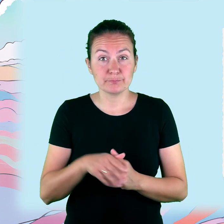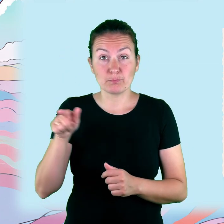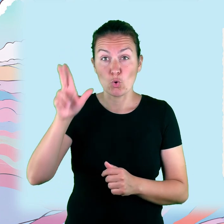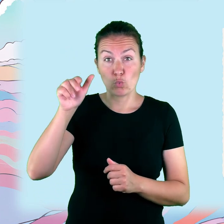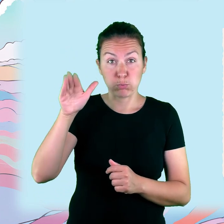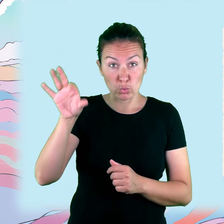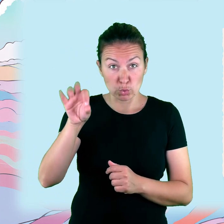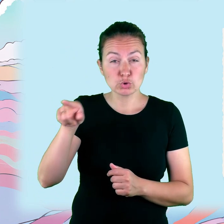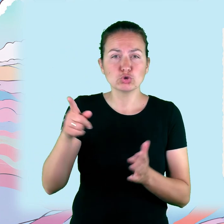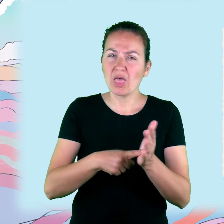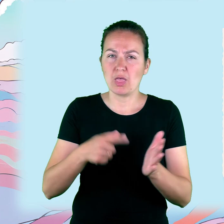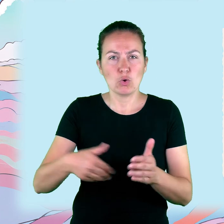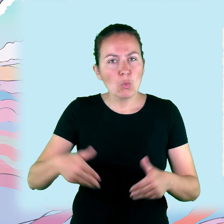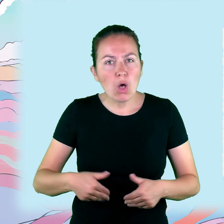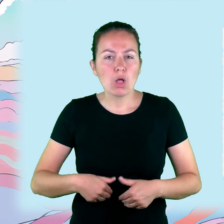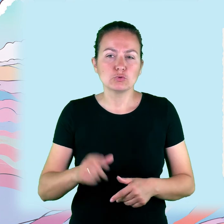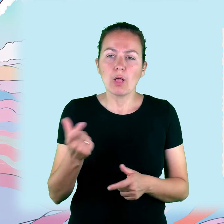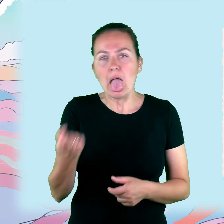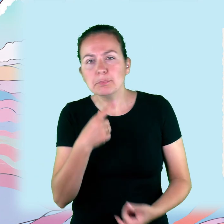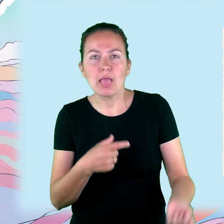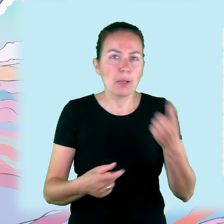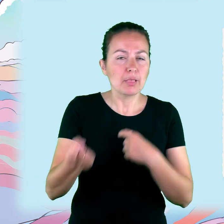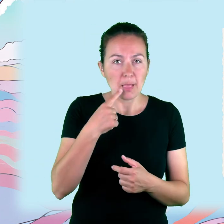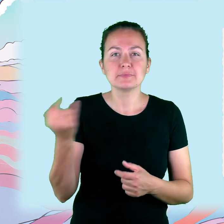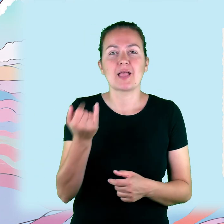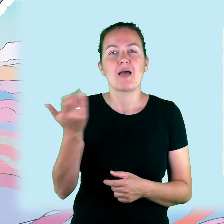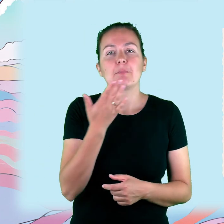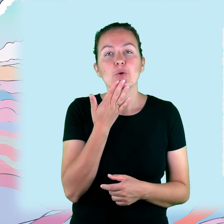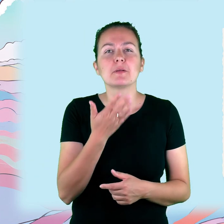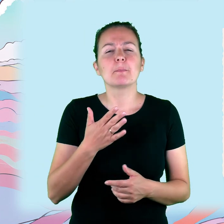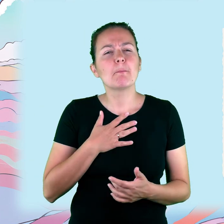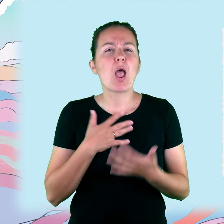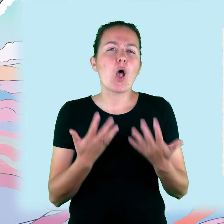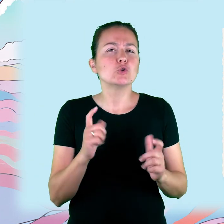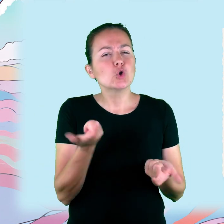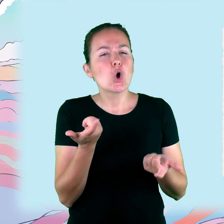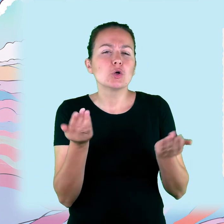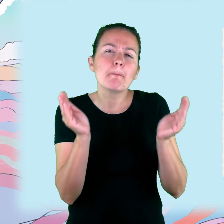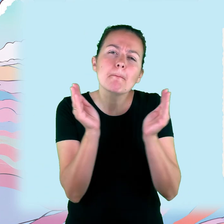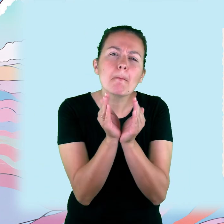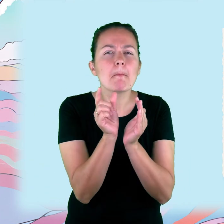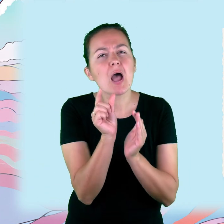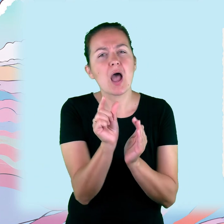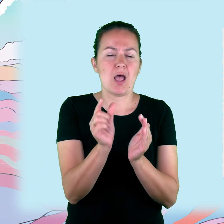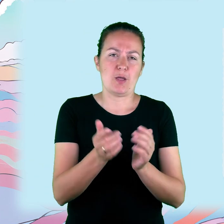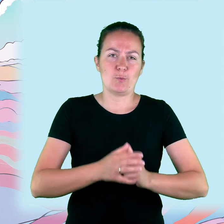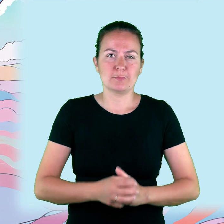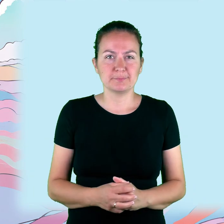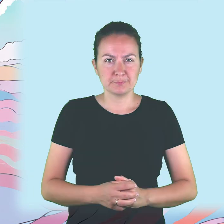Kubuś często był głodny i podjadał. Puchatek mówił wtedy, że ma ochotę na małe co nieco.